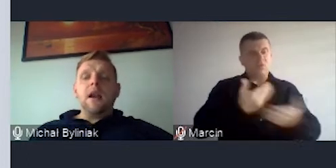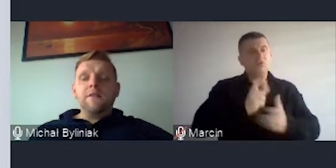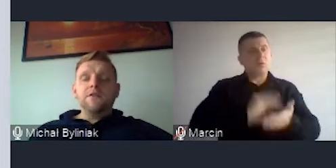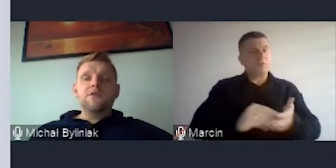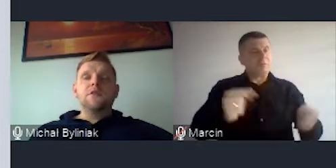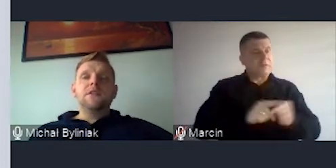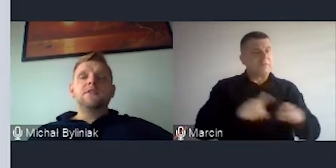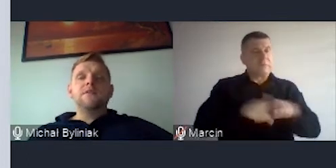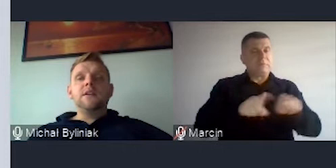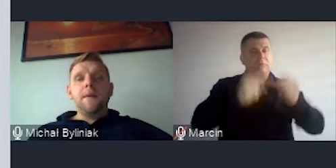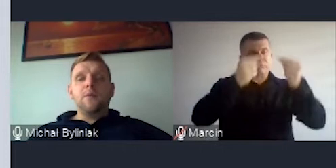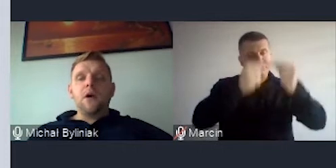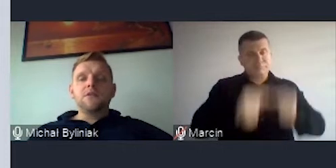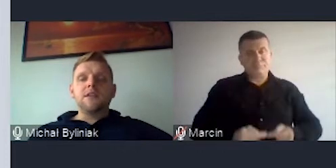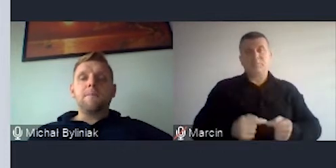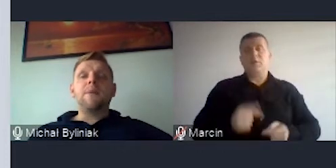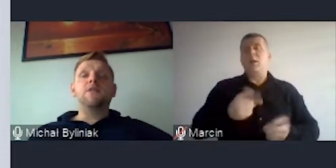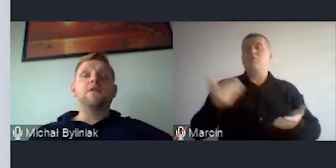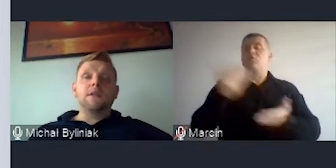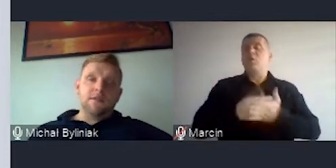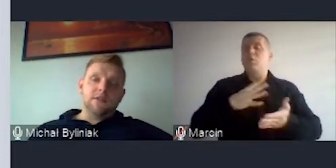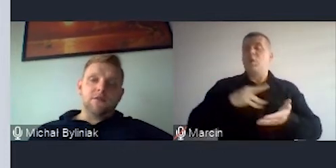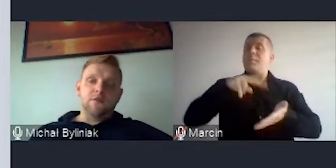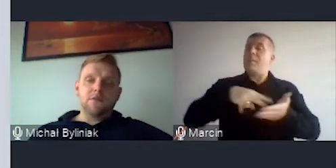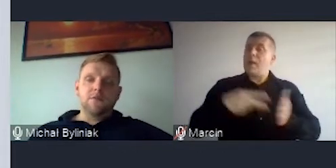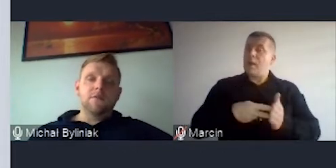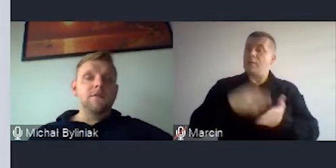ale we wniosku o dofinansowanie była ocena planowanych wydatków.